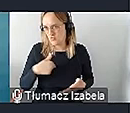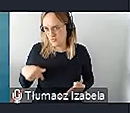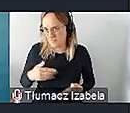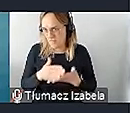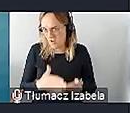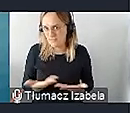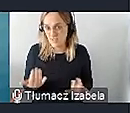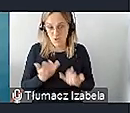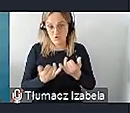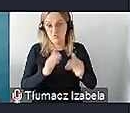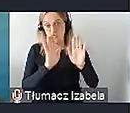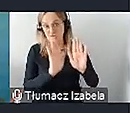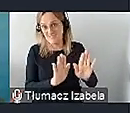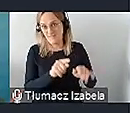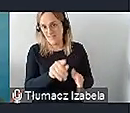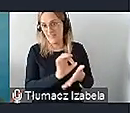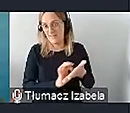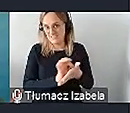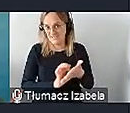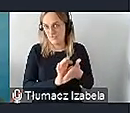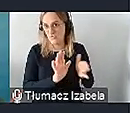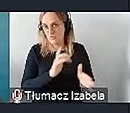Bo jeżeli zostawimy sobie nawet taki rysunek żyrafy,